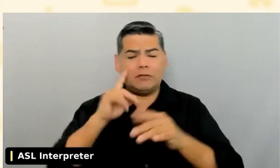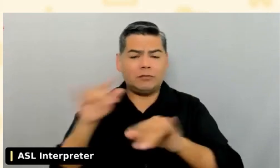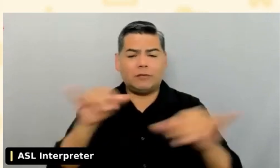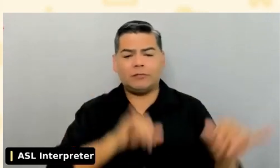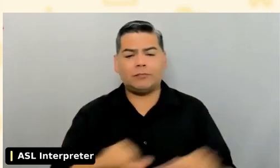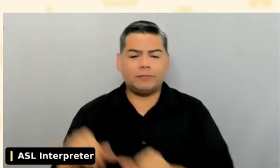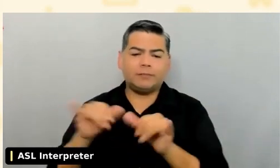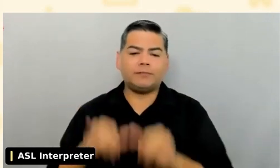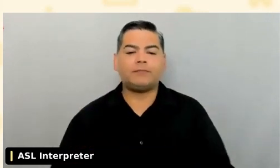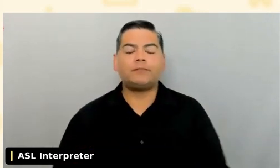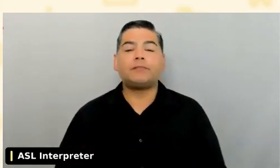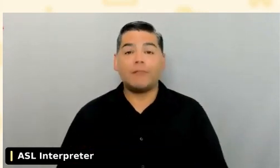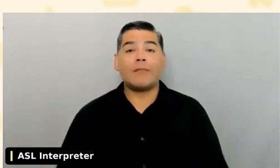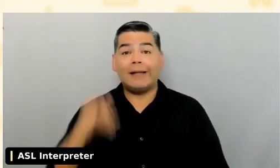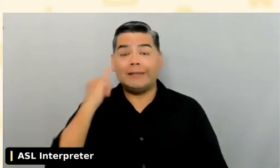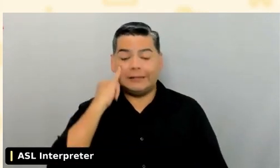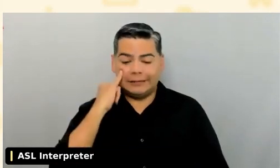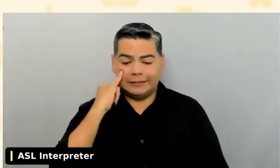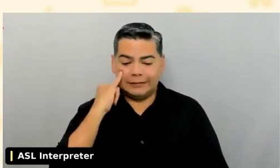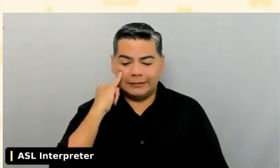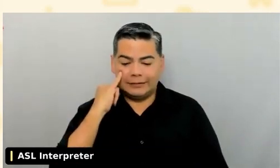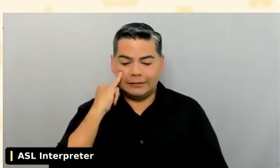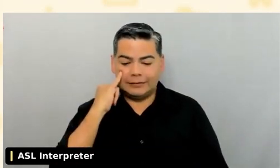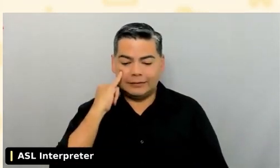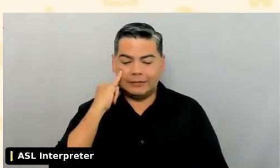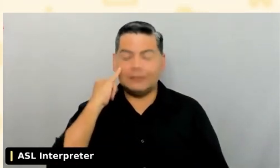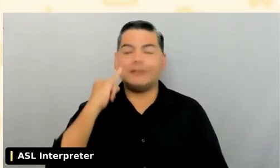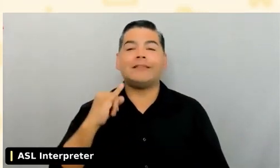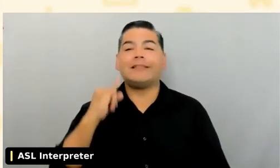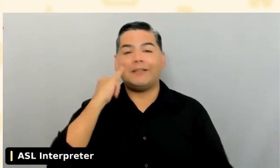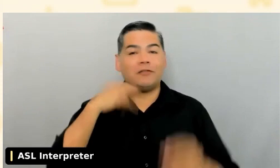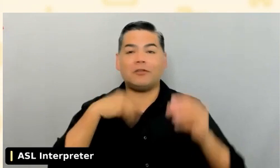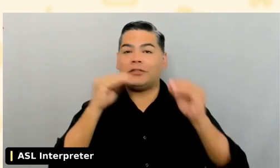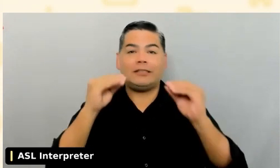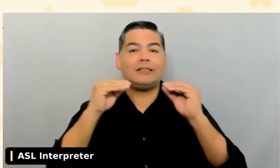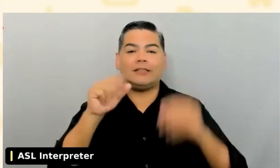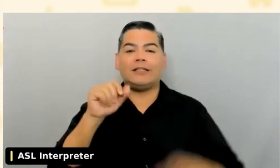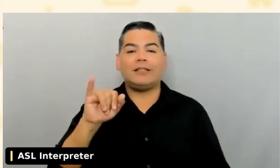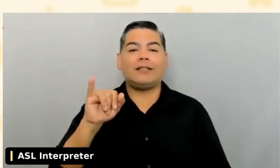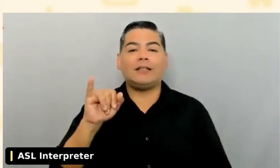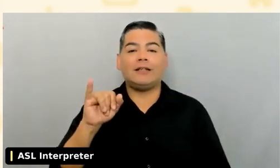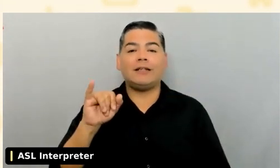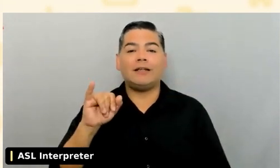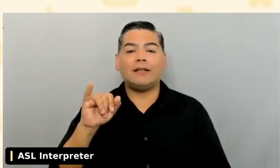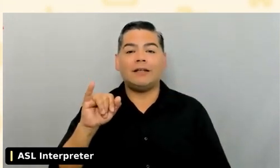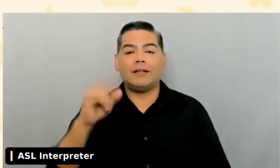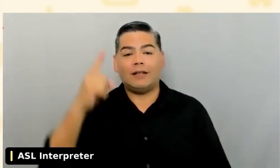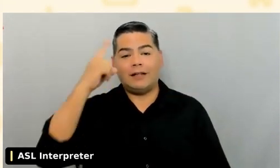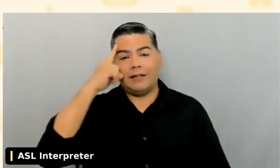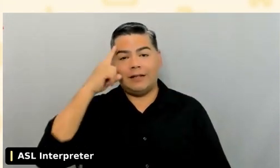Y si no le enseñamos a la IA, ojalá, que vale la pena salvar la vida humana...